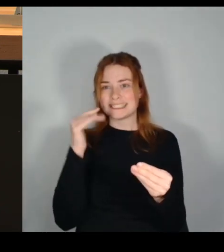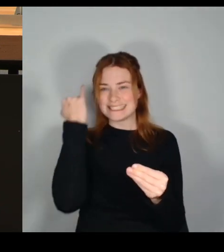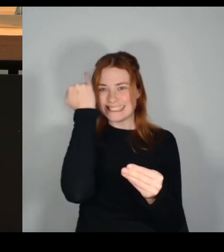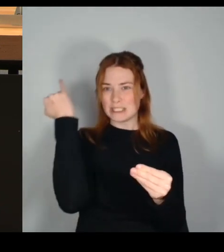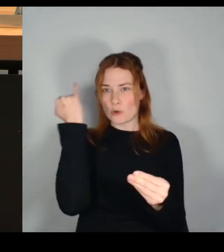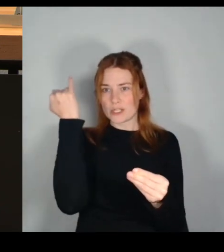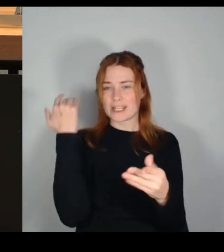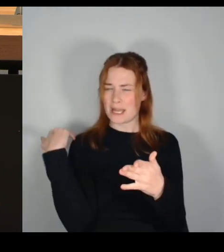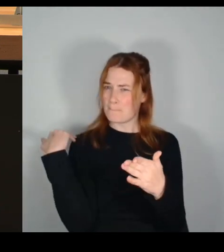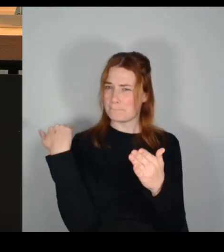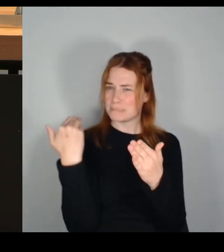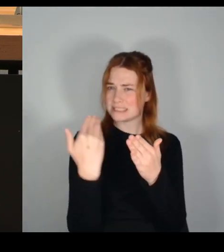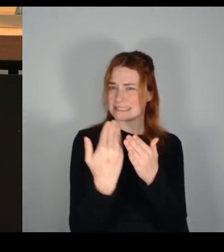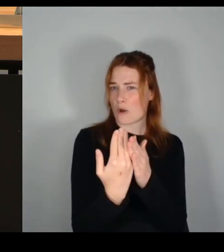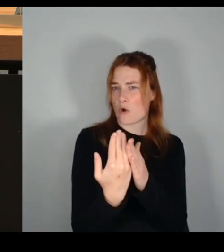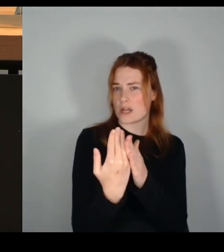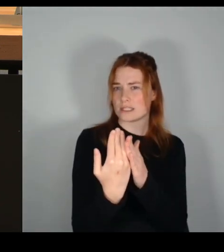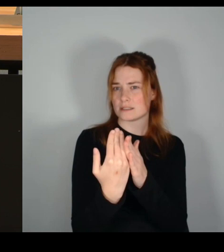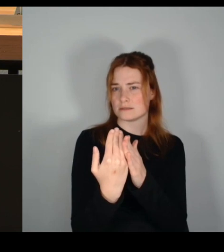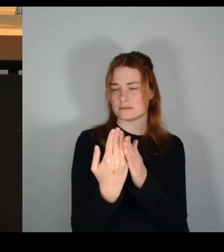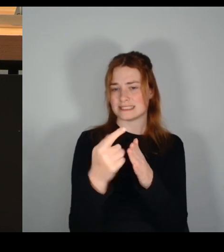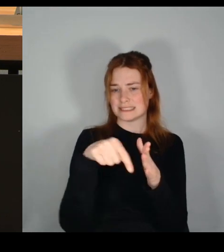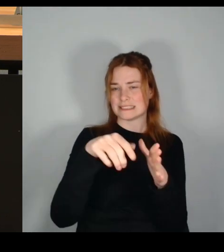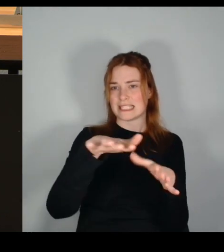Deshalb können wir sie Ihnen bis heute nicht sicher